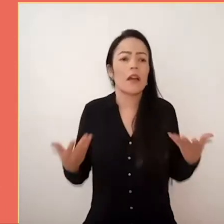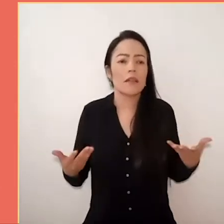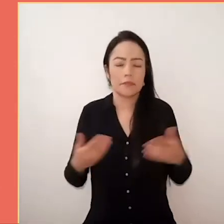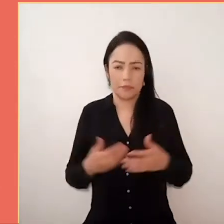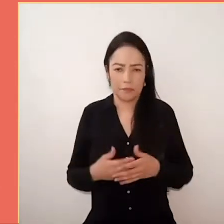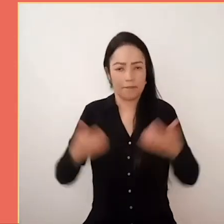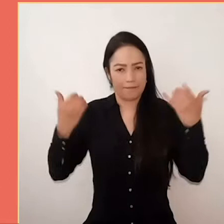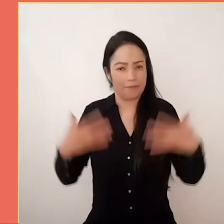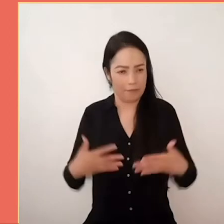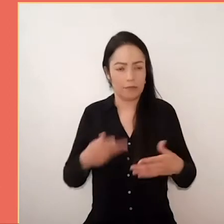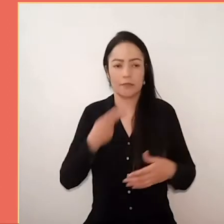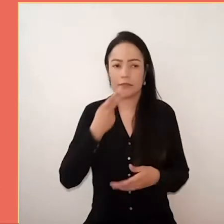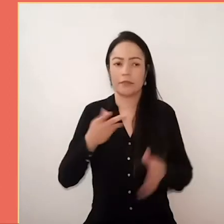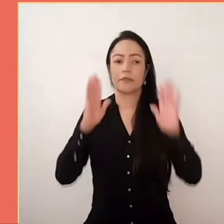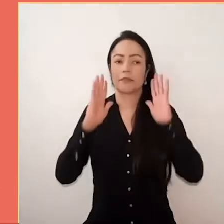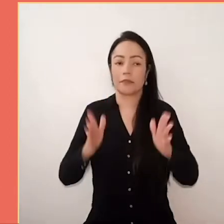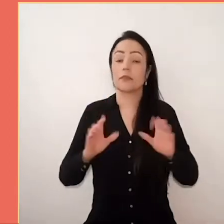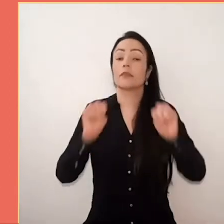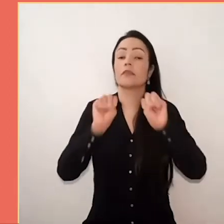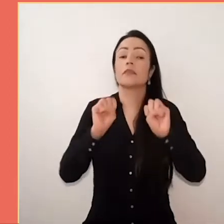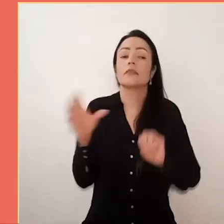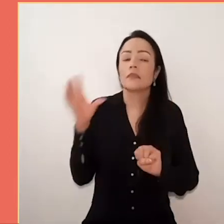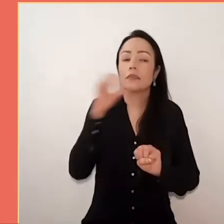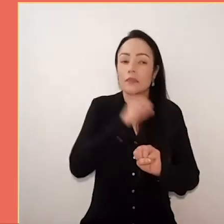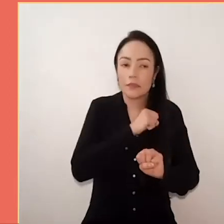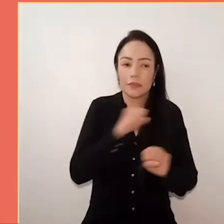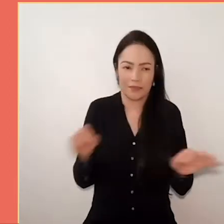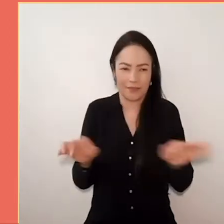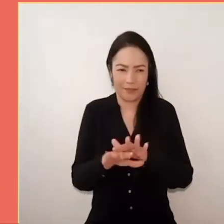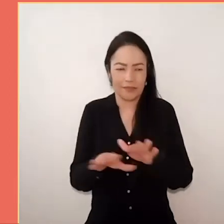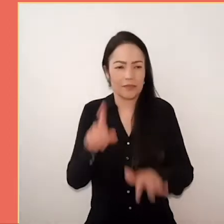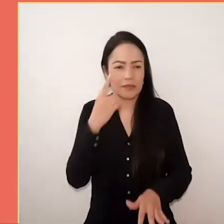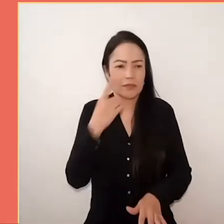mas acho que a gente poderia rapidamente fechar. E, nesse sentido, eu gostaria de lembrar